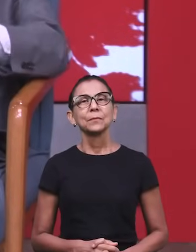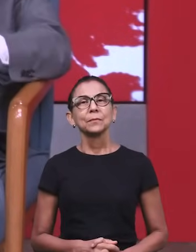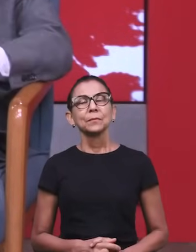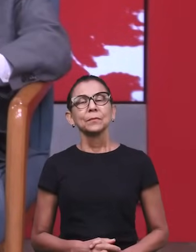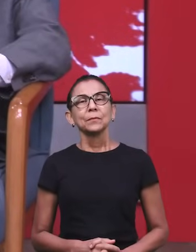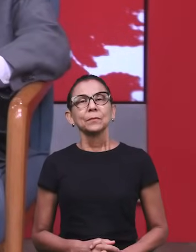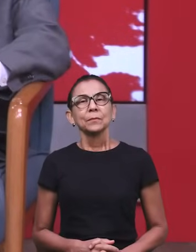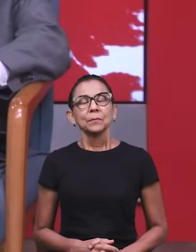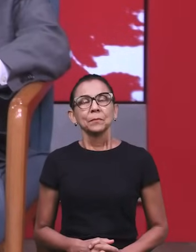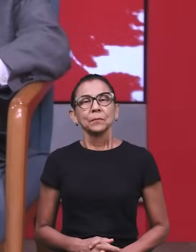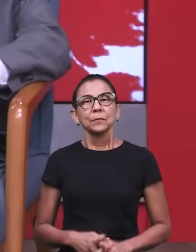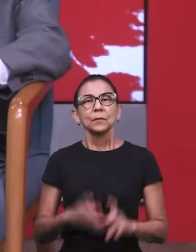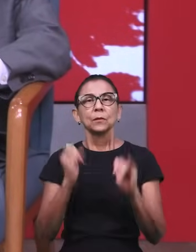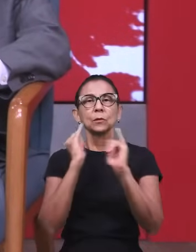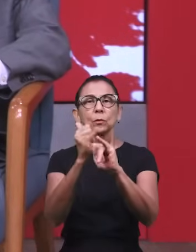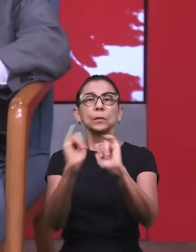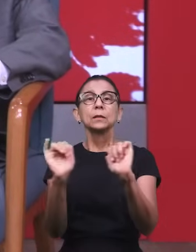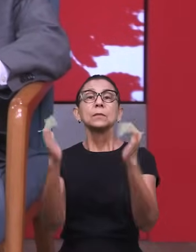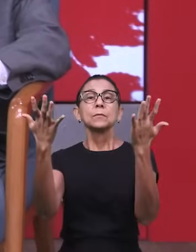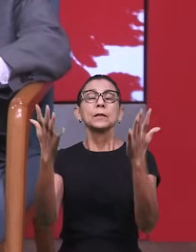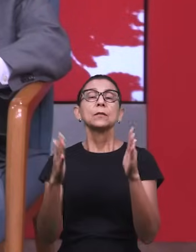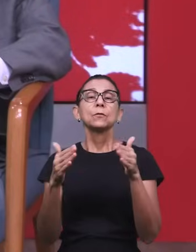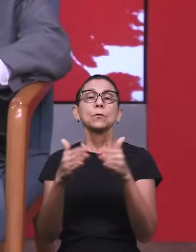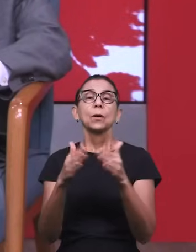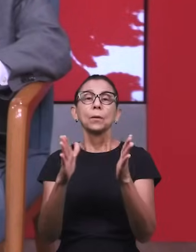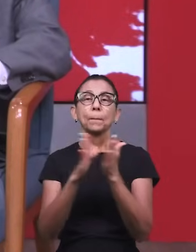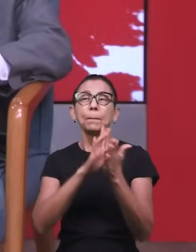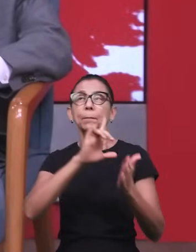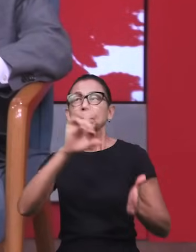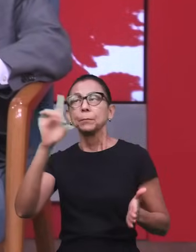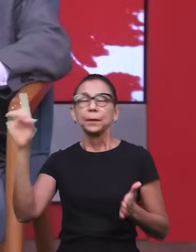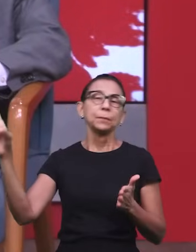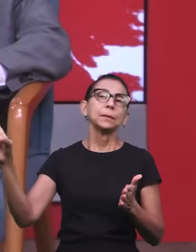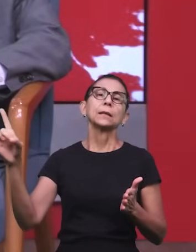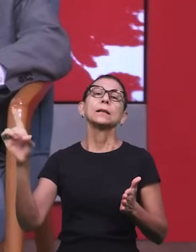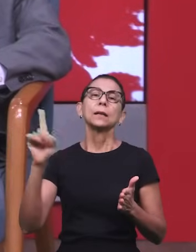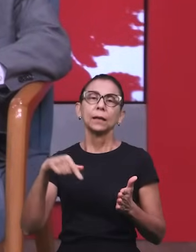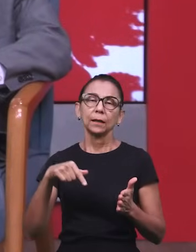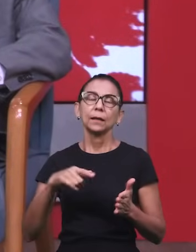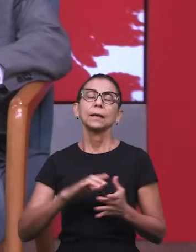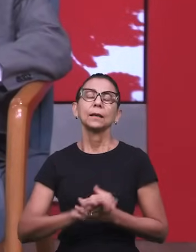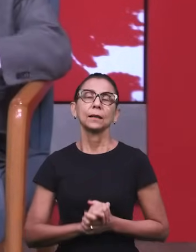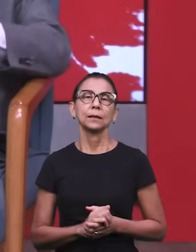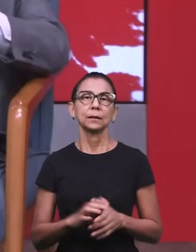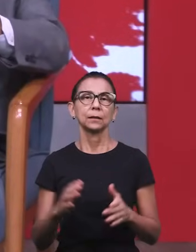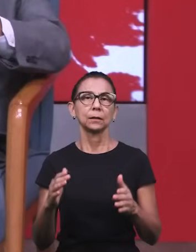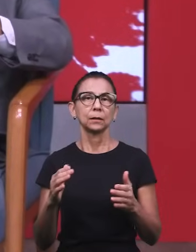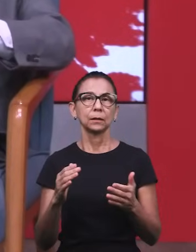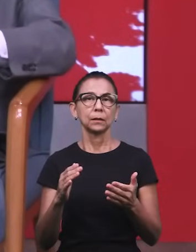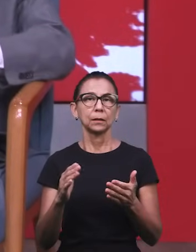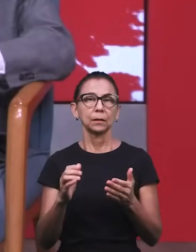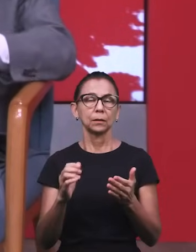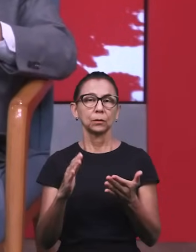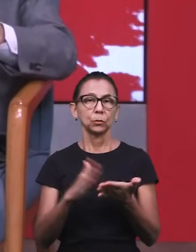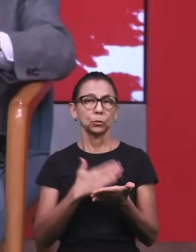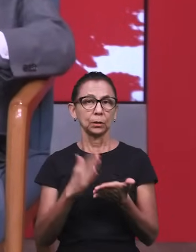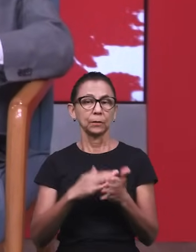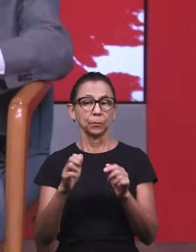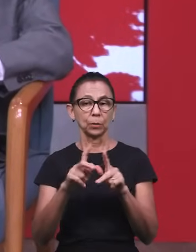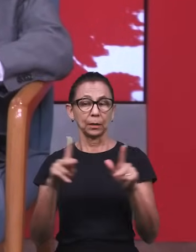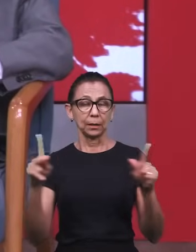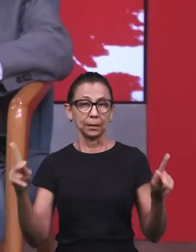abordamos no Trombetas e festas Bíblia a palavra no livro de Apocalipse nós mostramos os toques das